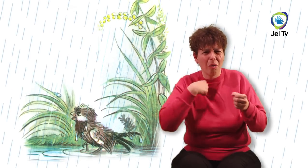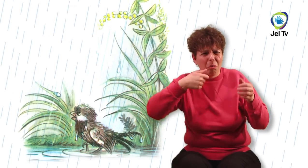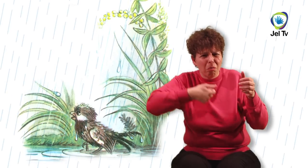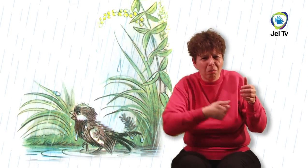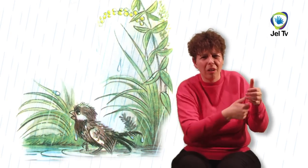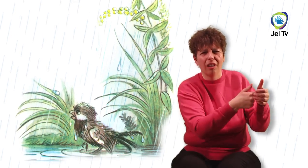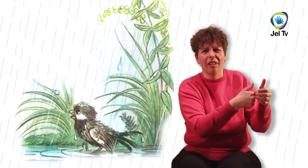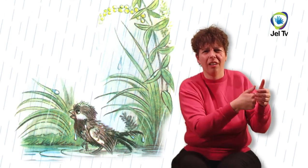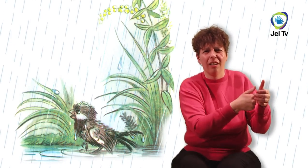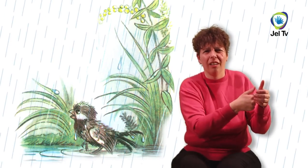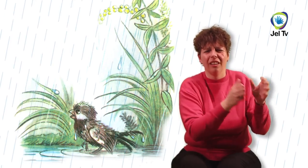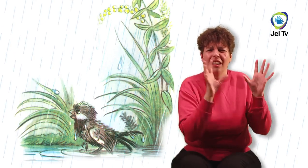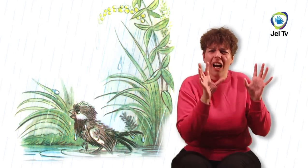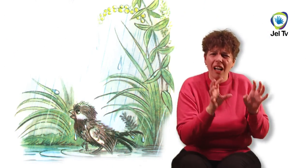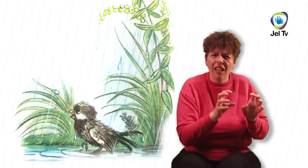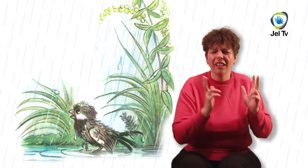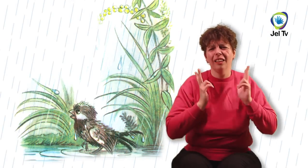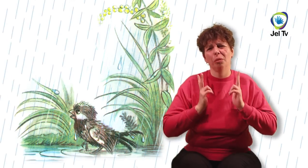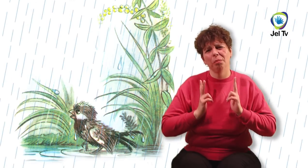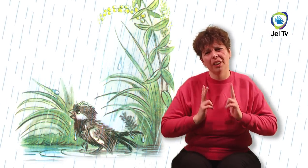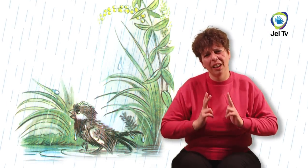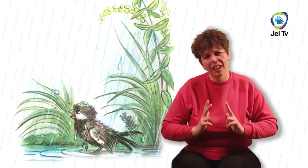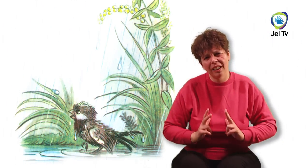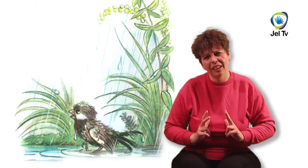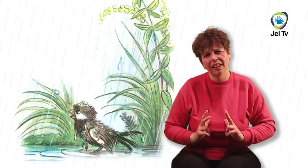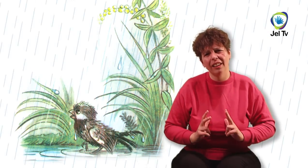Én is be akarok menni a gomba alá! Megszáradni és megpihenni - mondta veréb